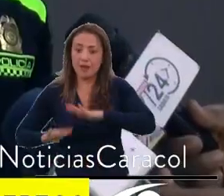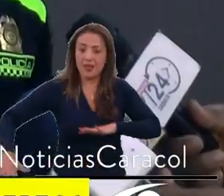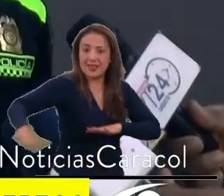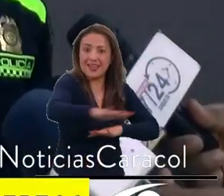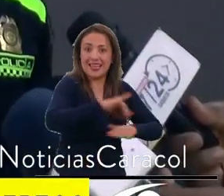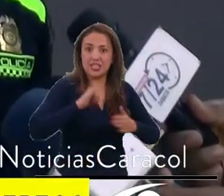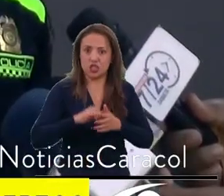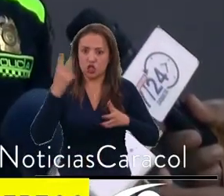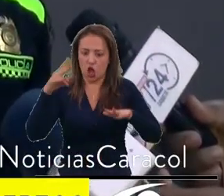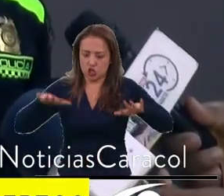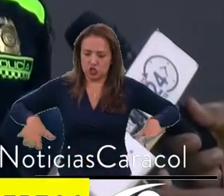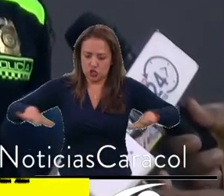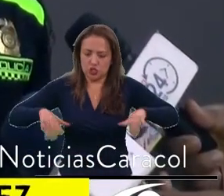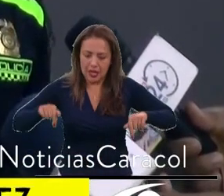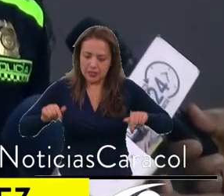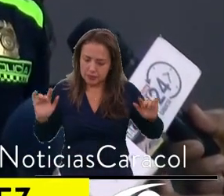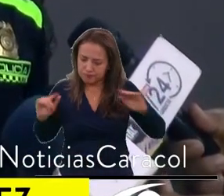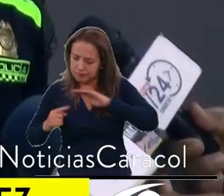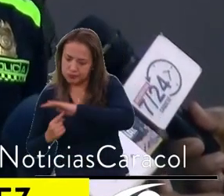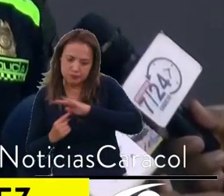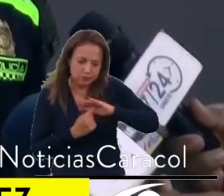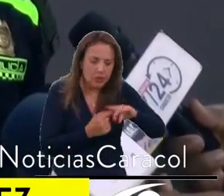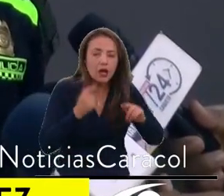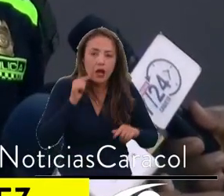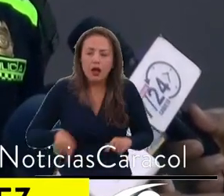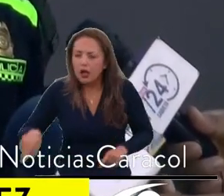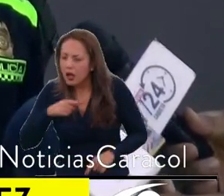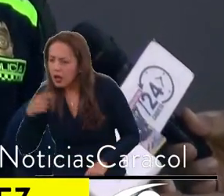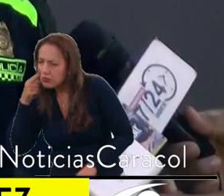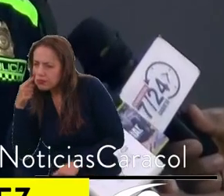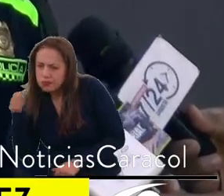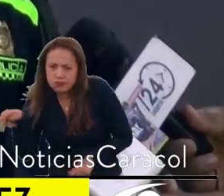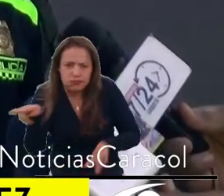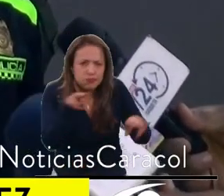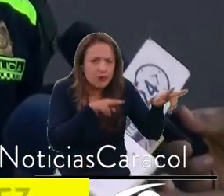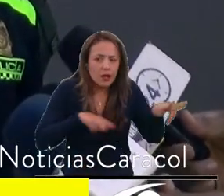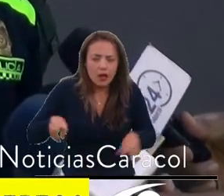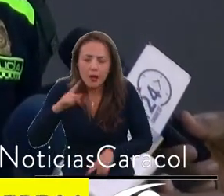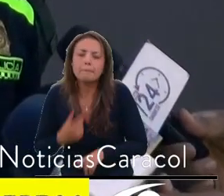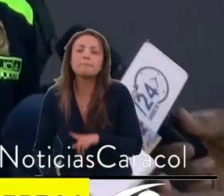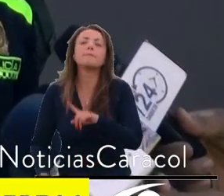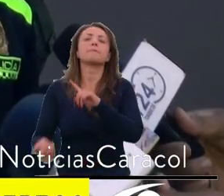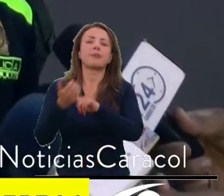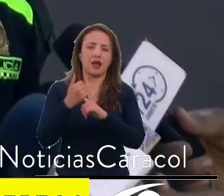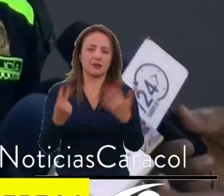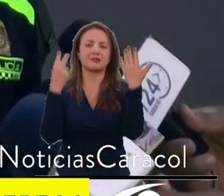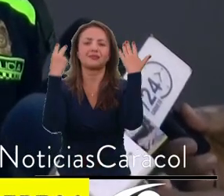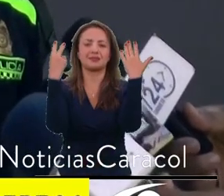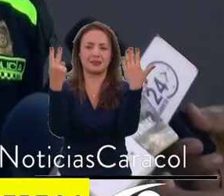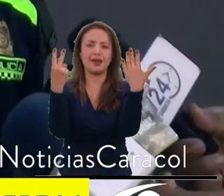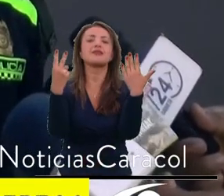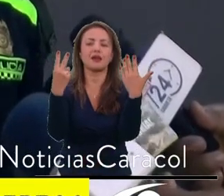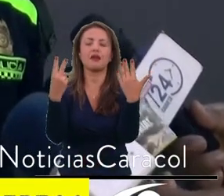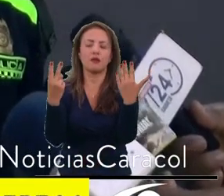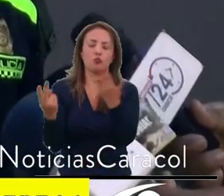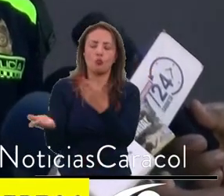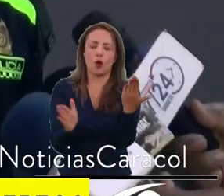según el ejército se trató de un enfrentamiento entre disidencias de las FARC que delinquen en la zona.